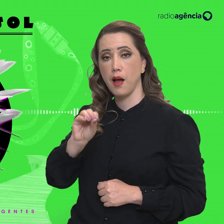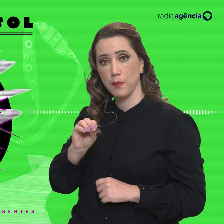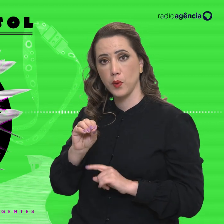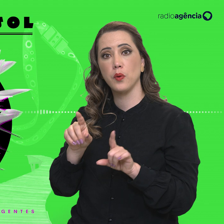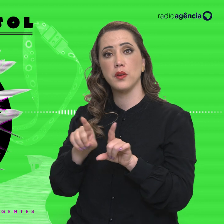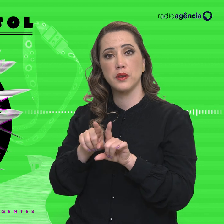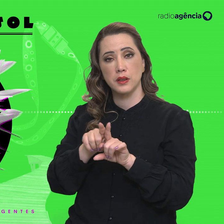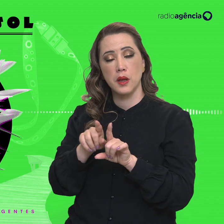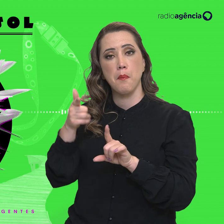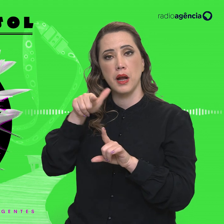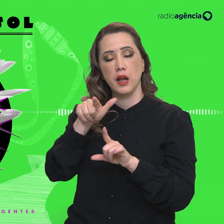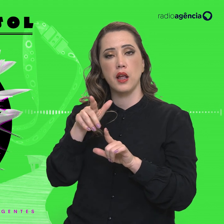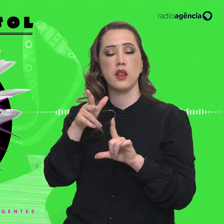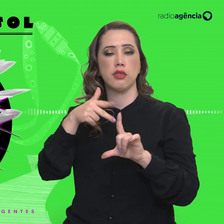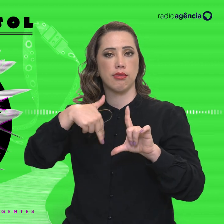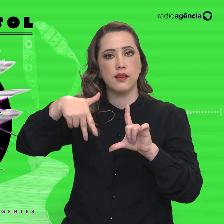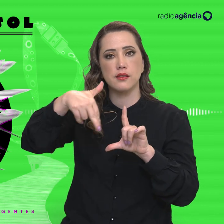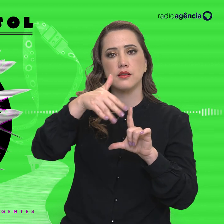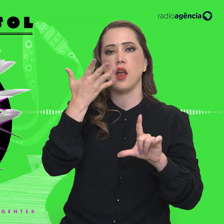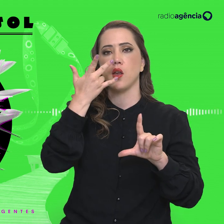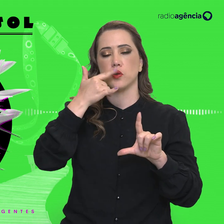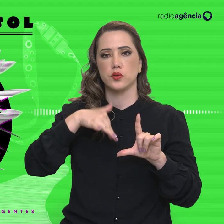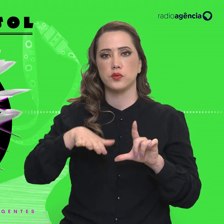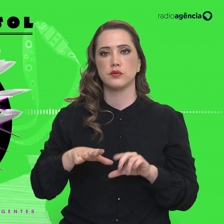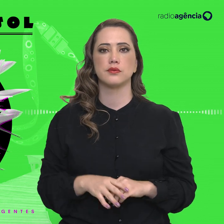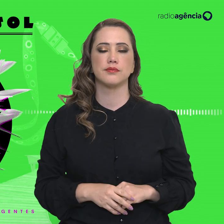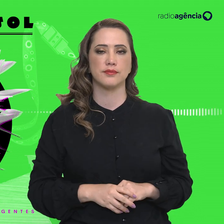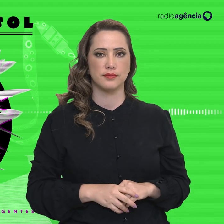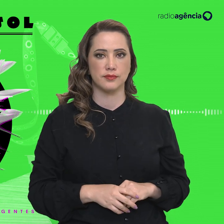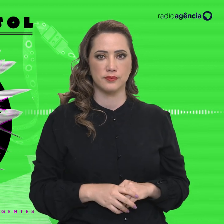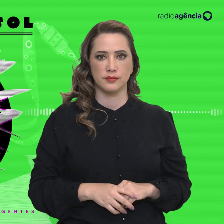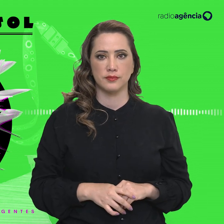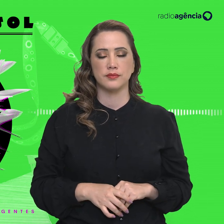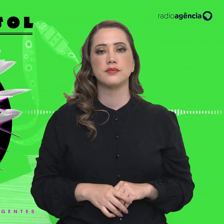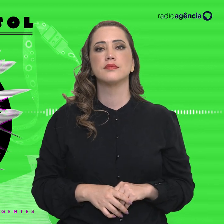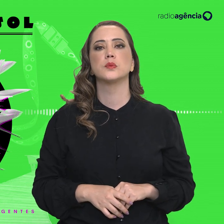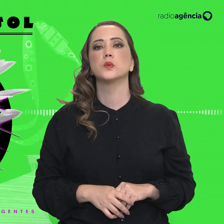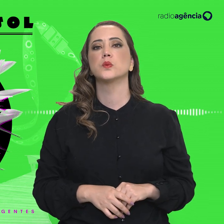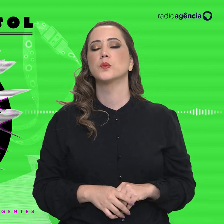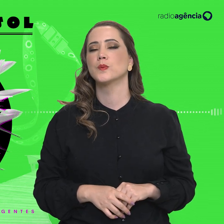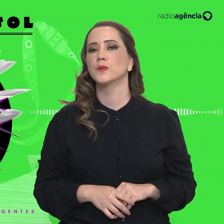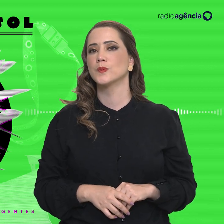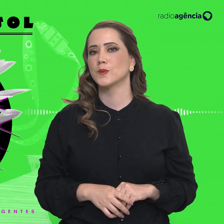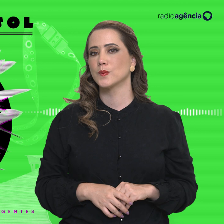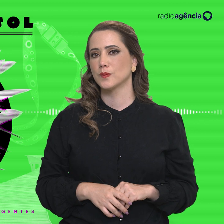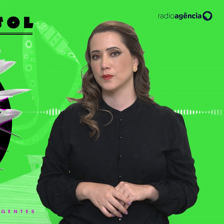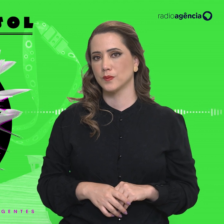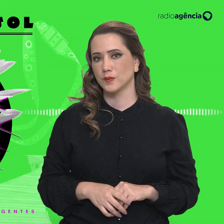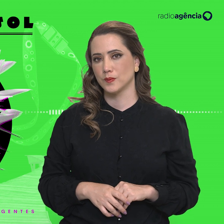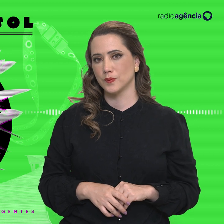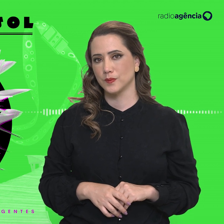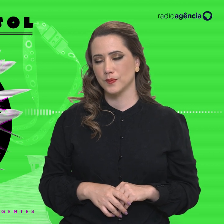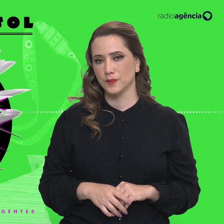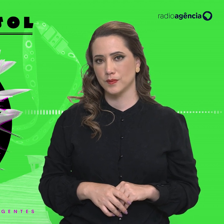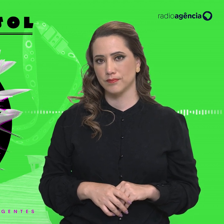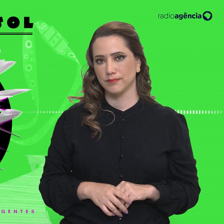[Voz brasileira do Pablo em Backyardigans] O! Ouuu!. Essa não, como é que a gente vai subir até lá? (Pablo?!) Calmos, hein, não percam a cabeça. Vamos achar um jeito de subir até lá.